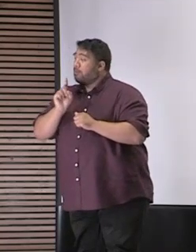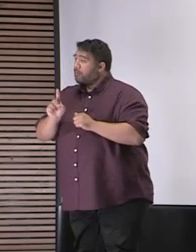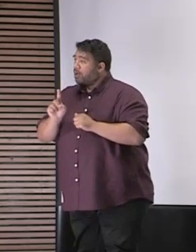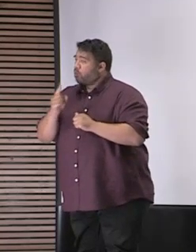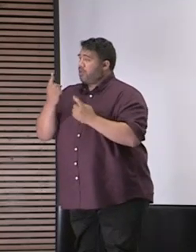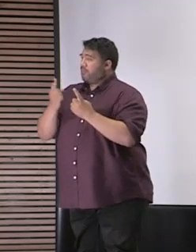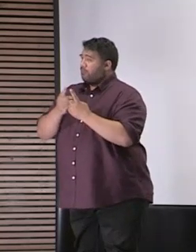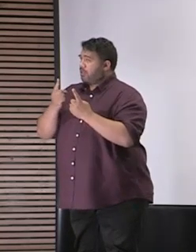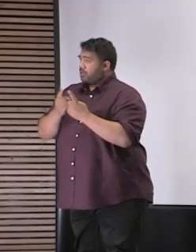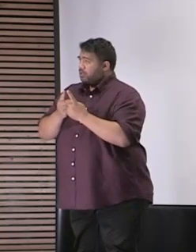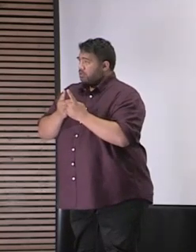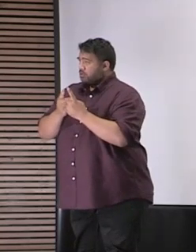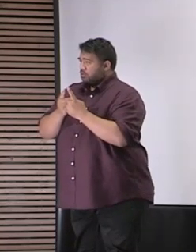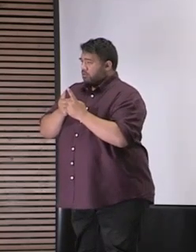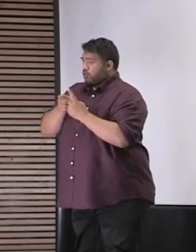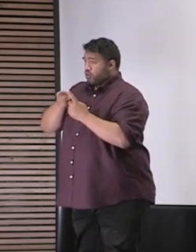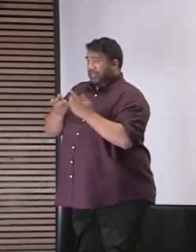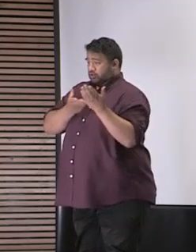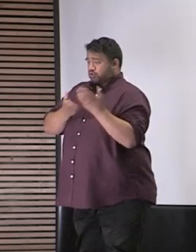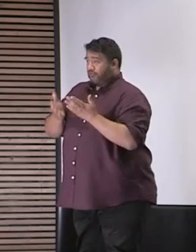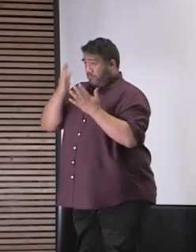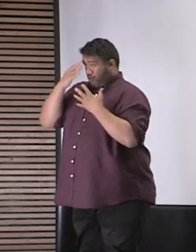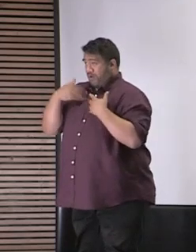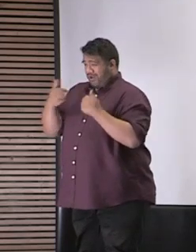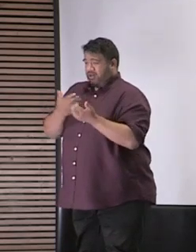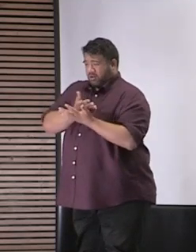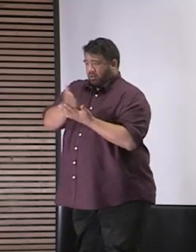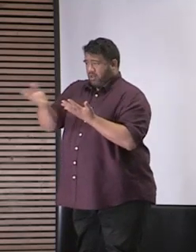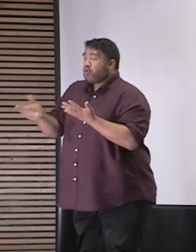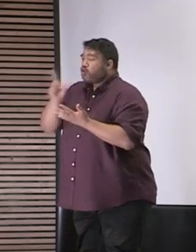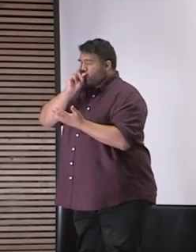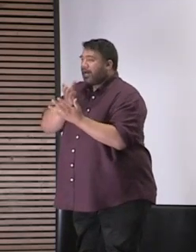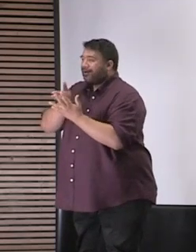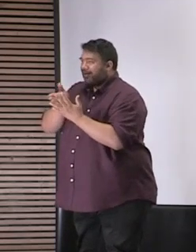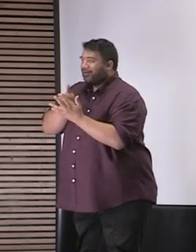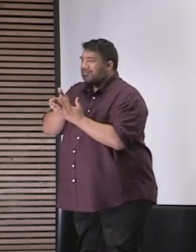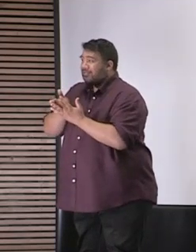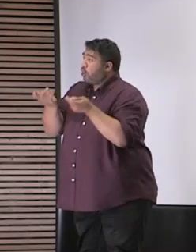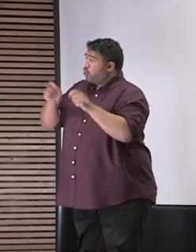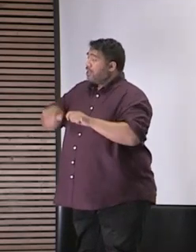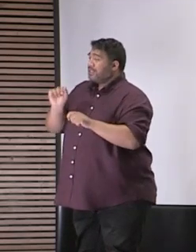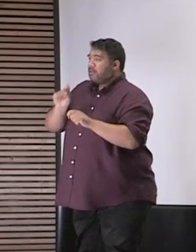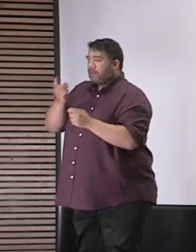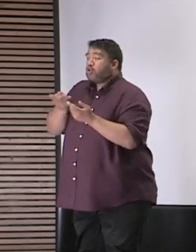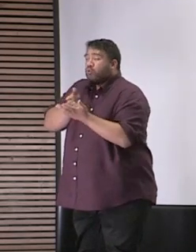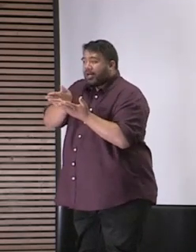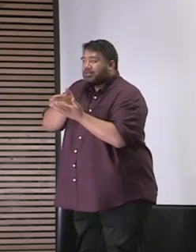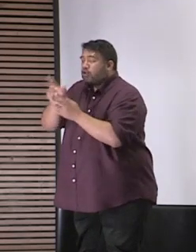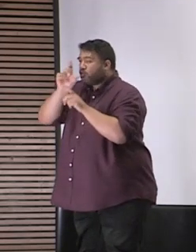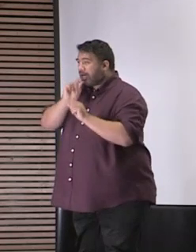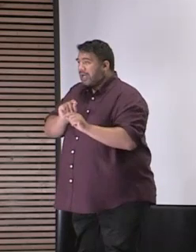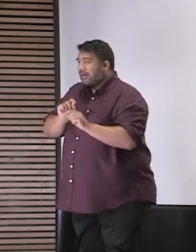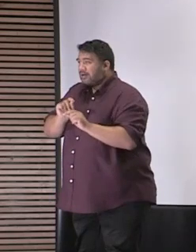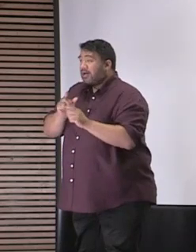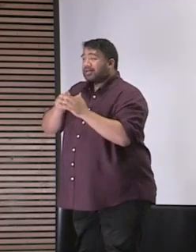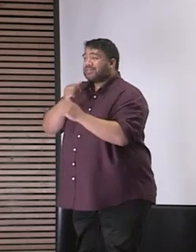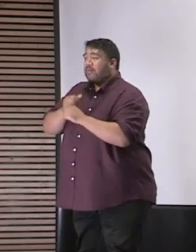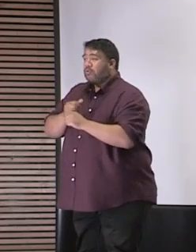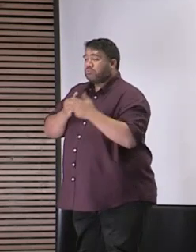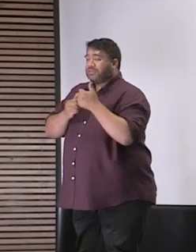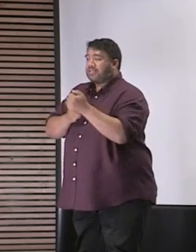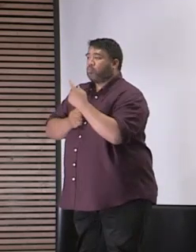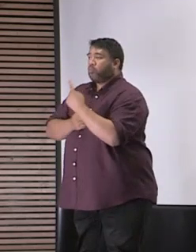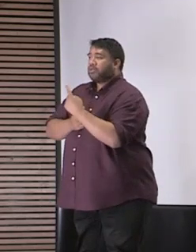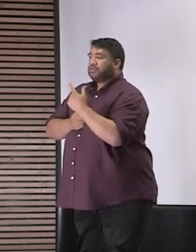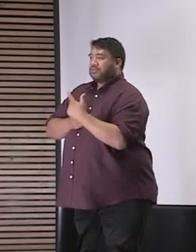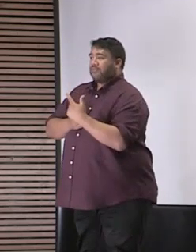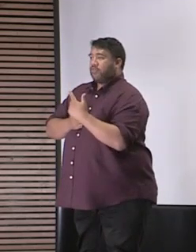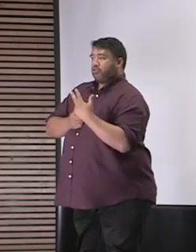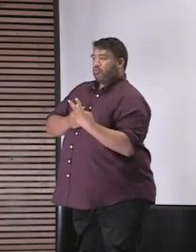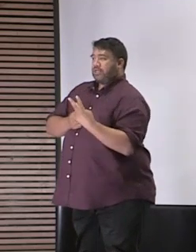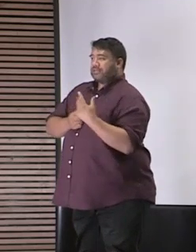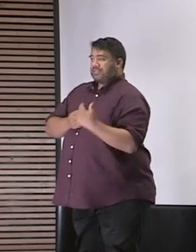mental? Jacinda Ardern: